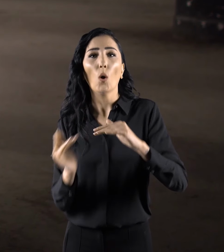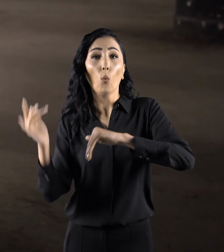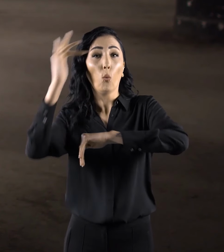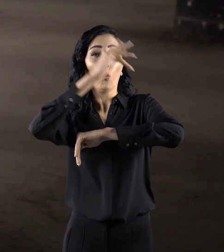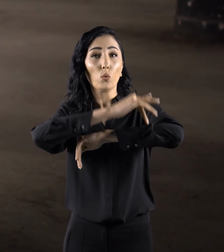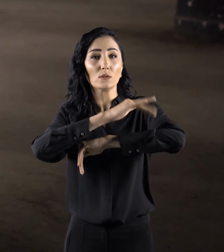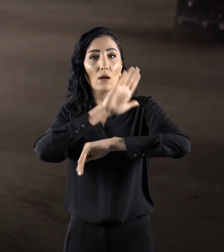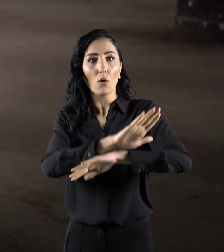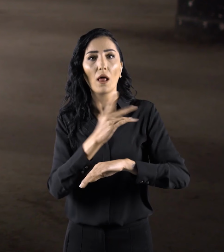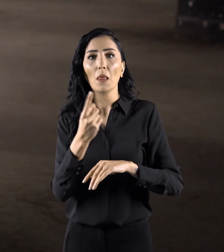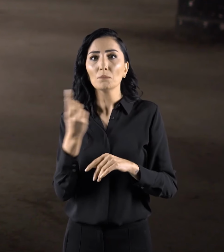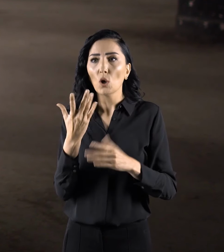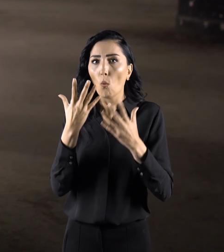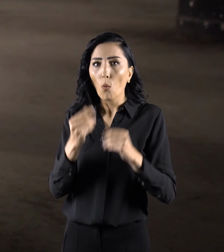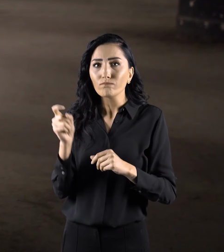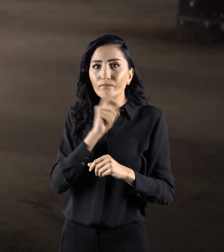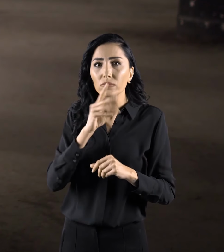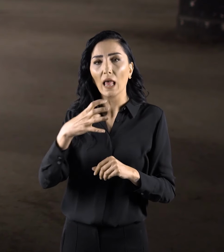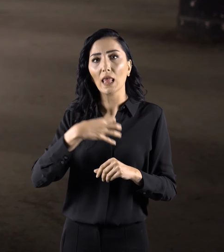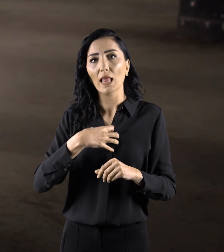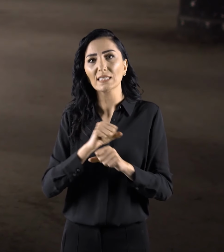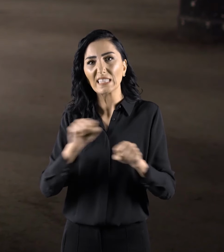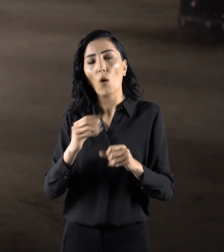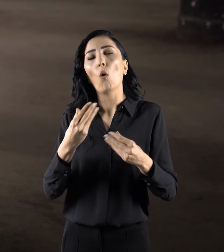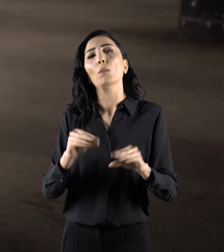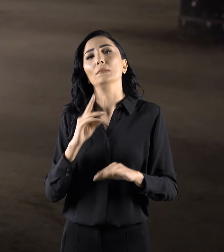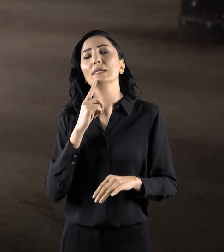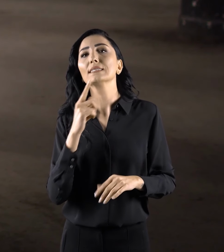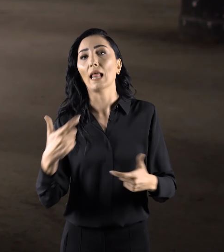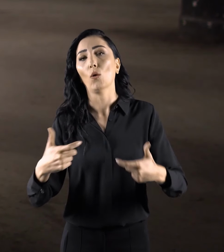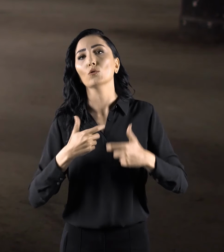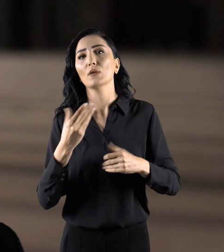yüksek bir yerlere kaldırarak olası zararlardan kendimizi korumalıyız.